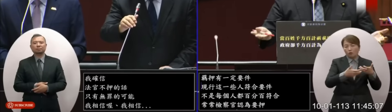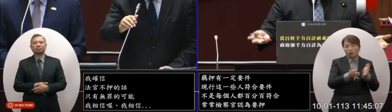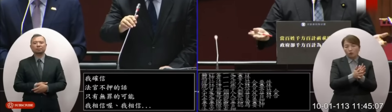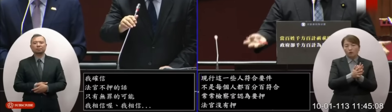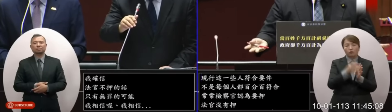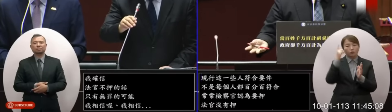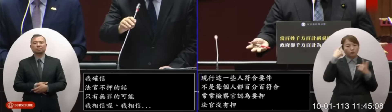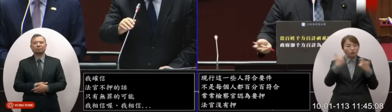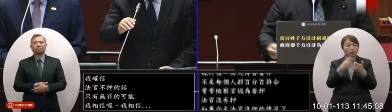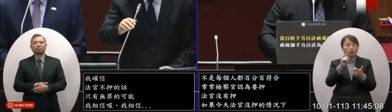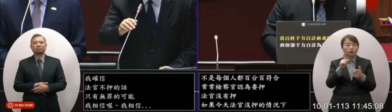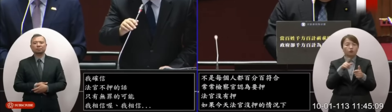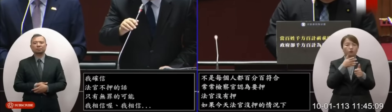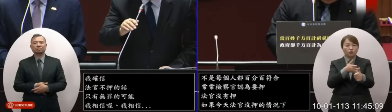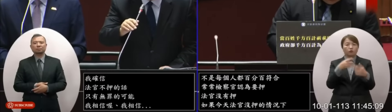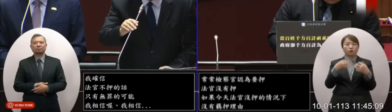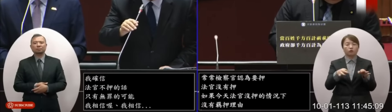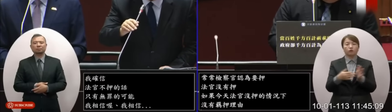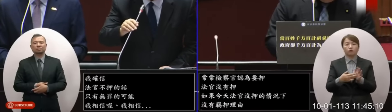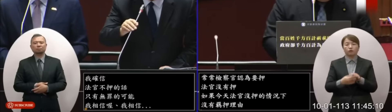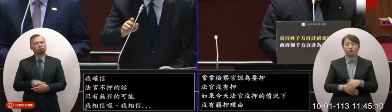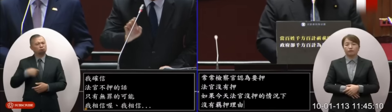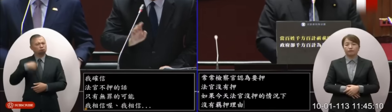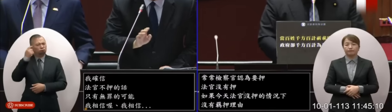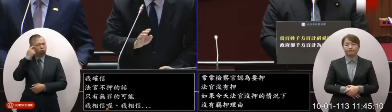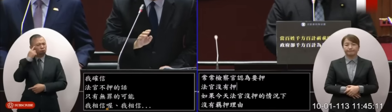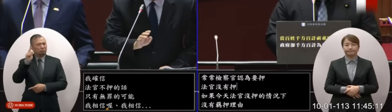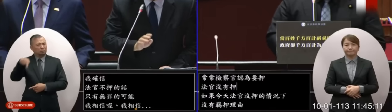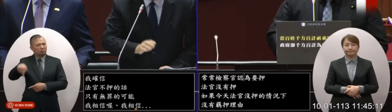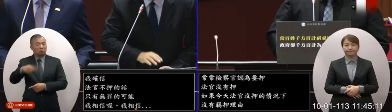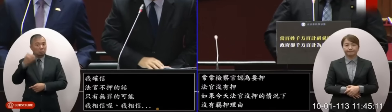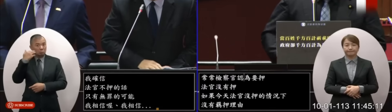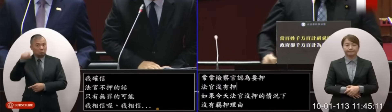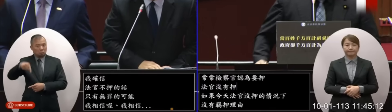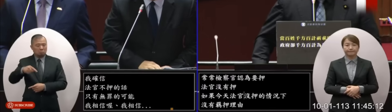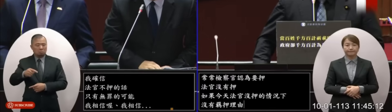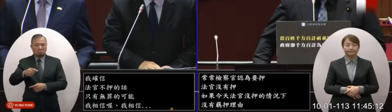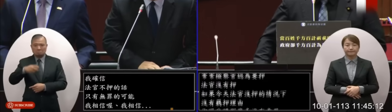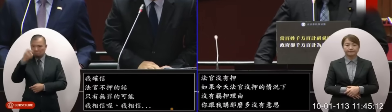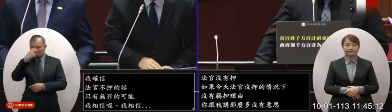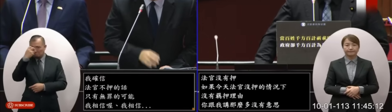題目就這麼簡單 我不認為這些已經過三審定讞的案件